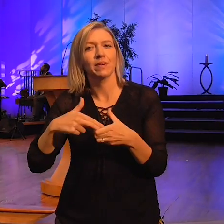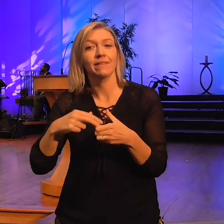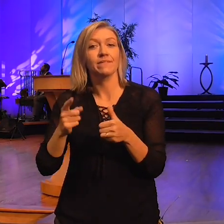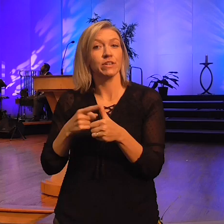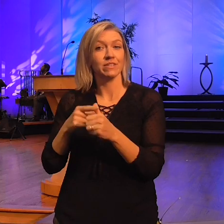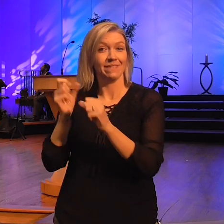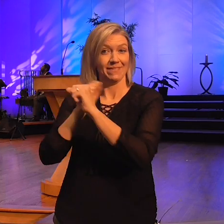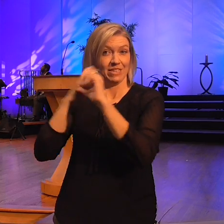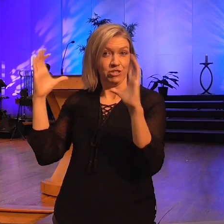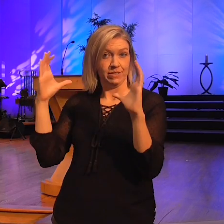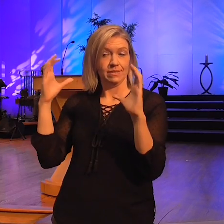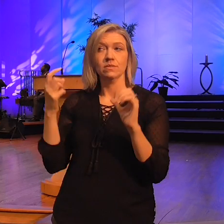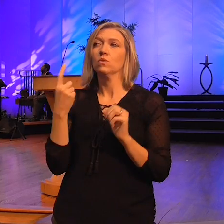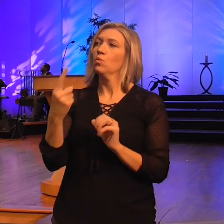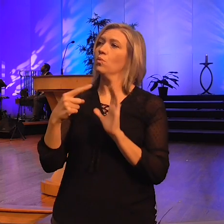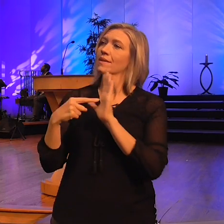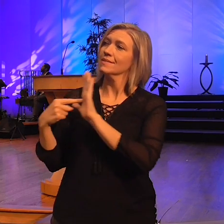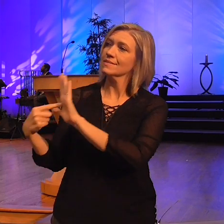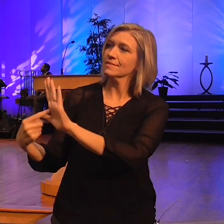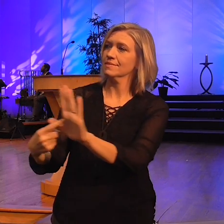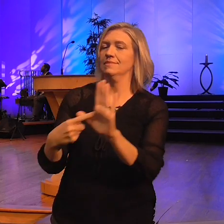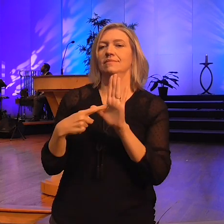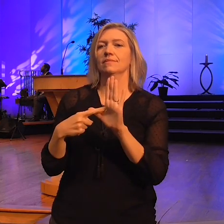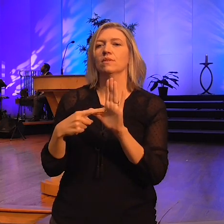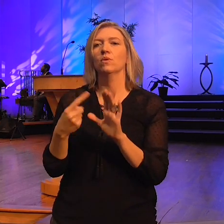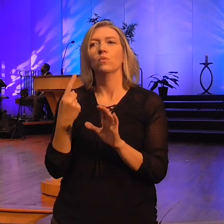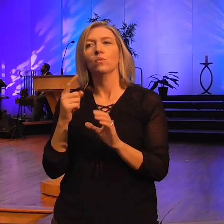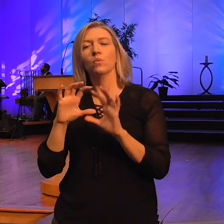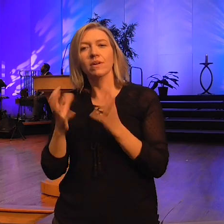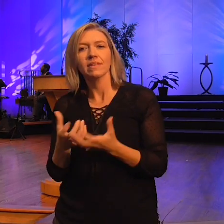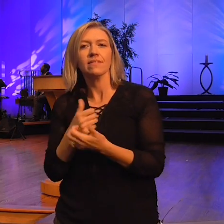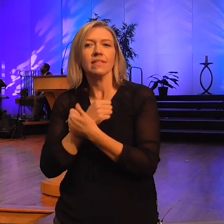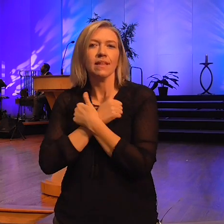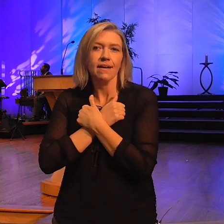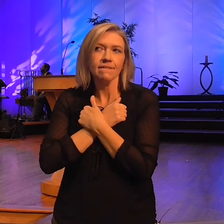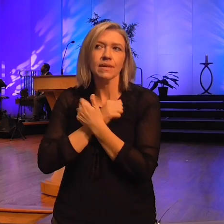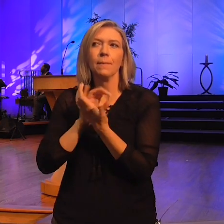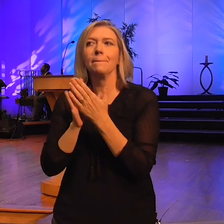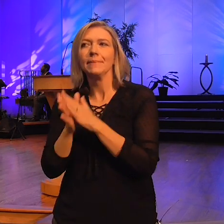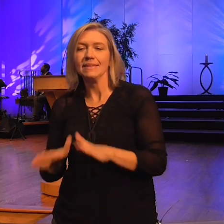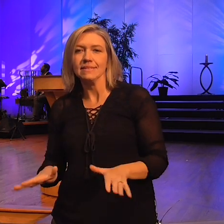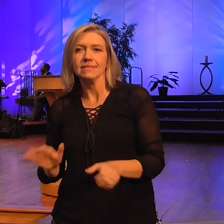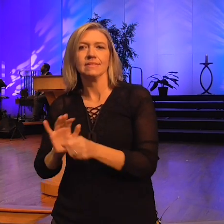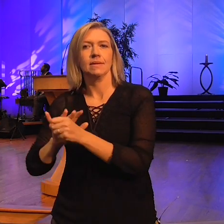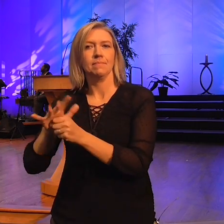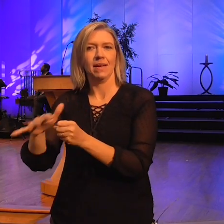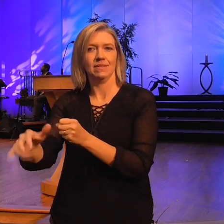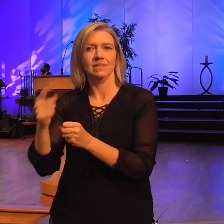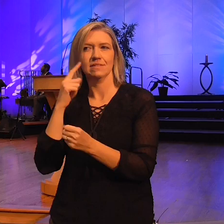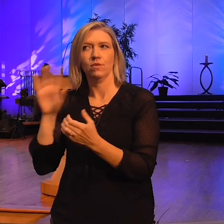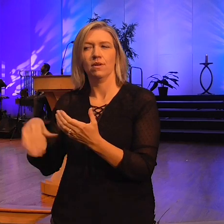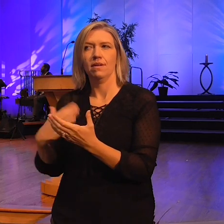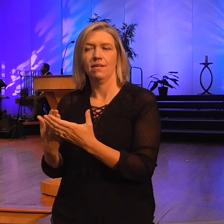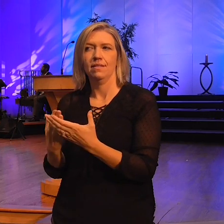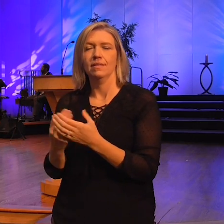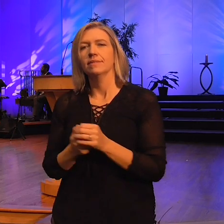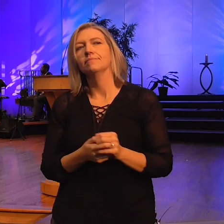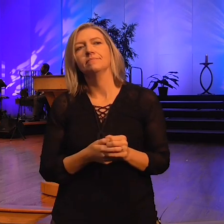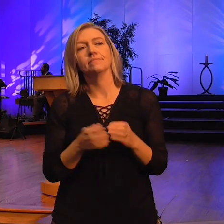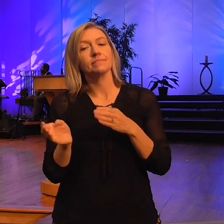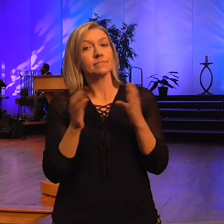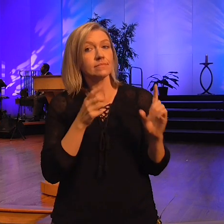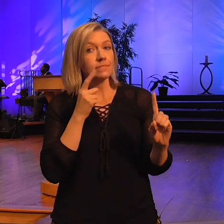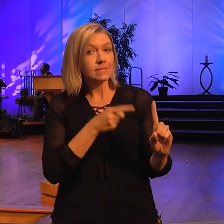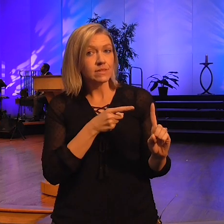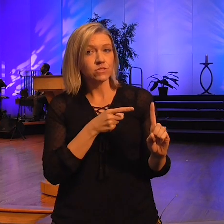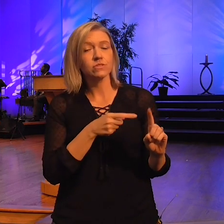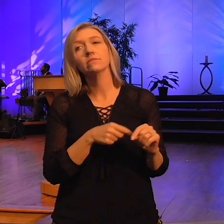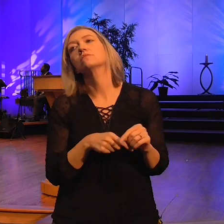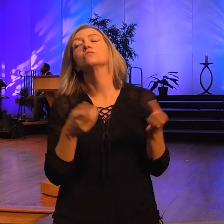visión La Unidad reveló un mundo de amor, paz y abundancia para todos y nuestra misión de servir